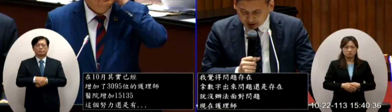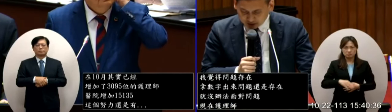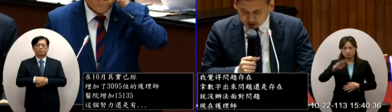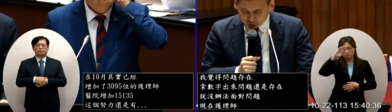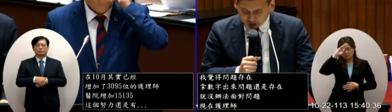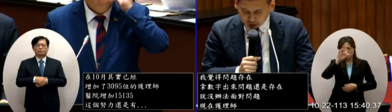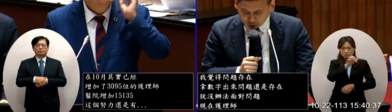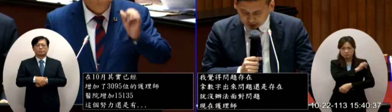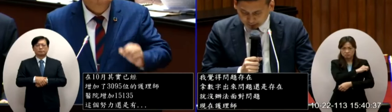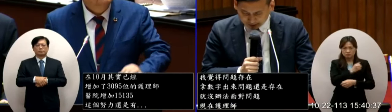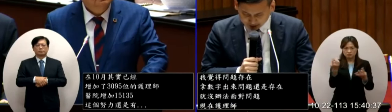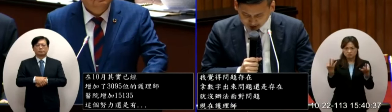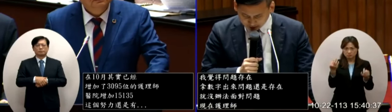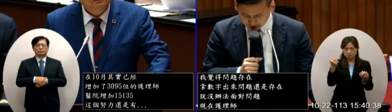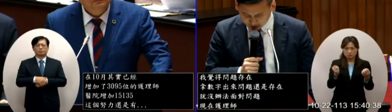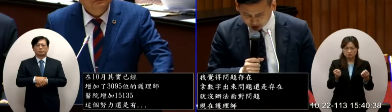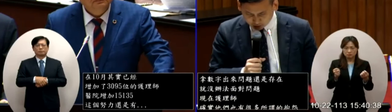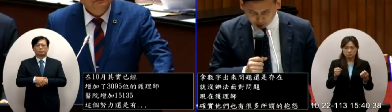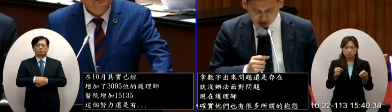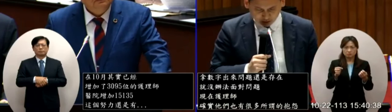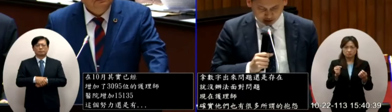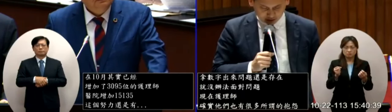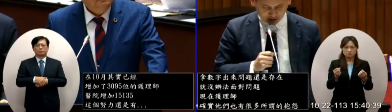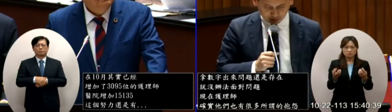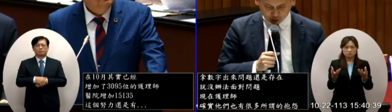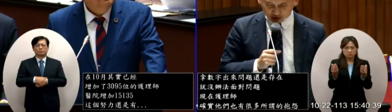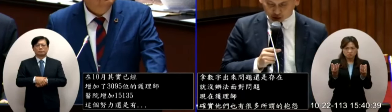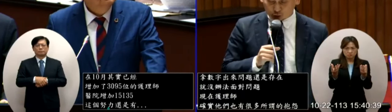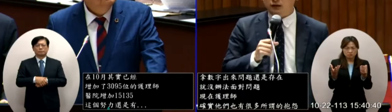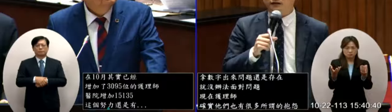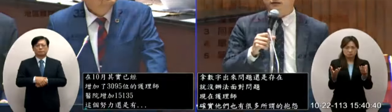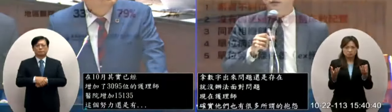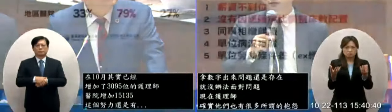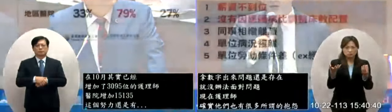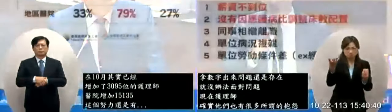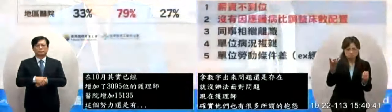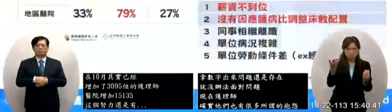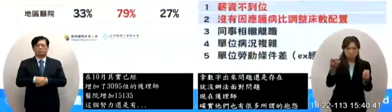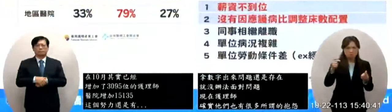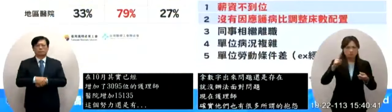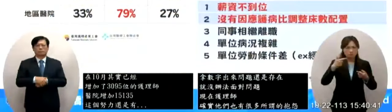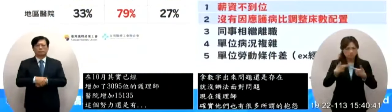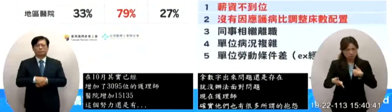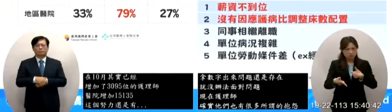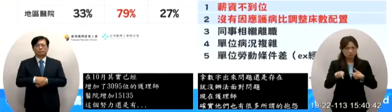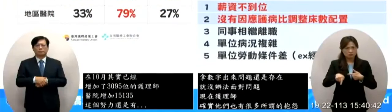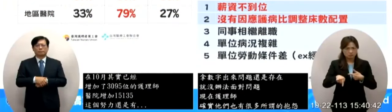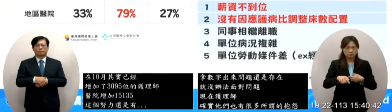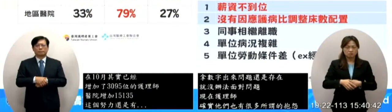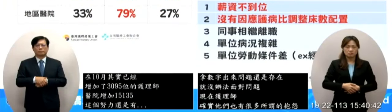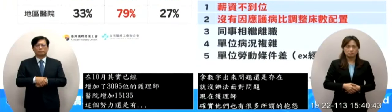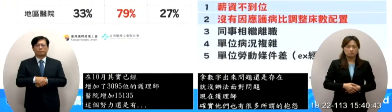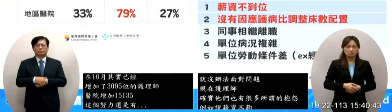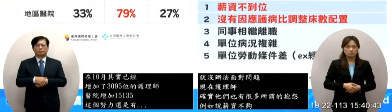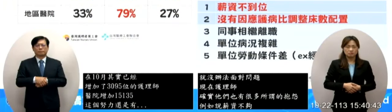來調整床數的配置 這個是護理師他們所提出來的 那我覺得這個 最後可能也